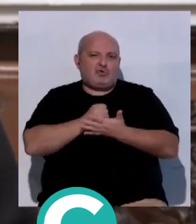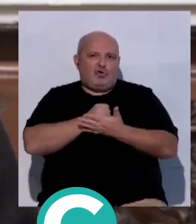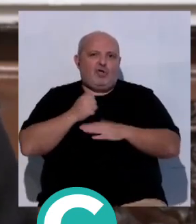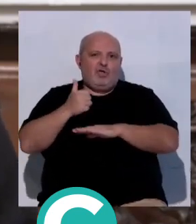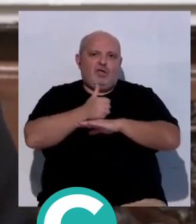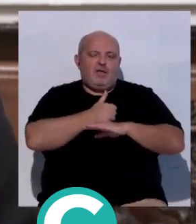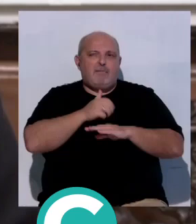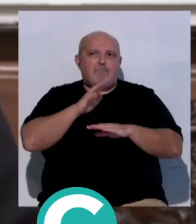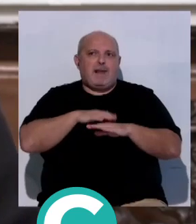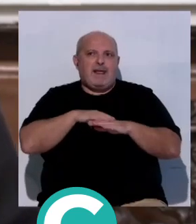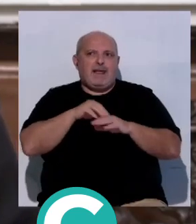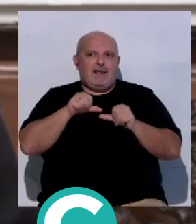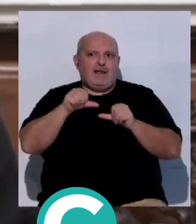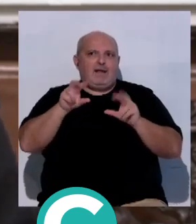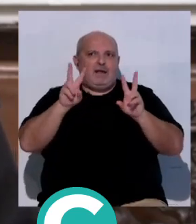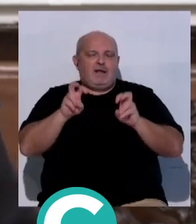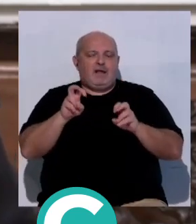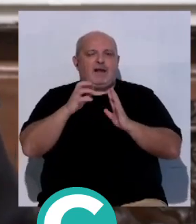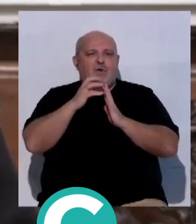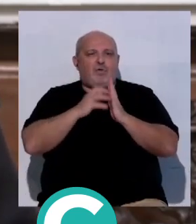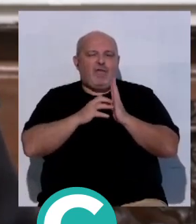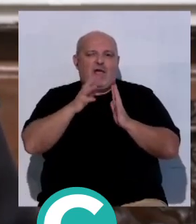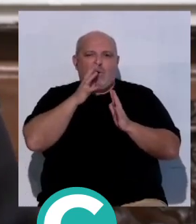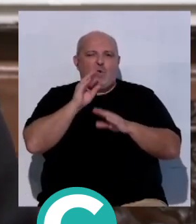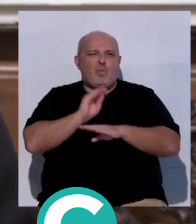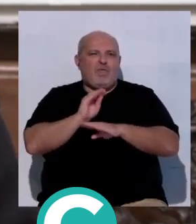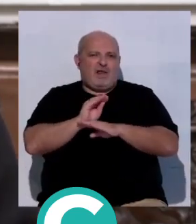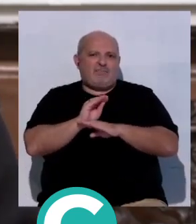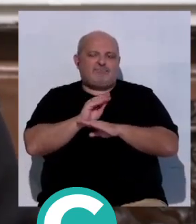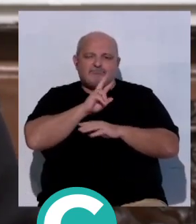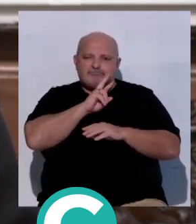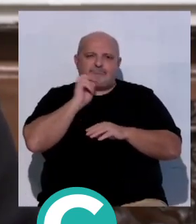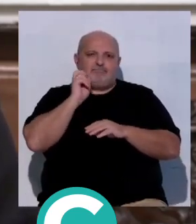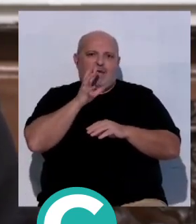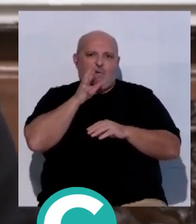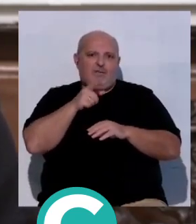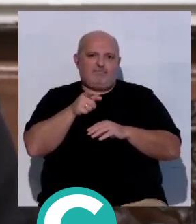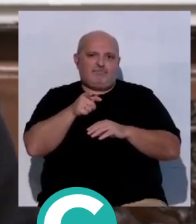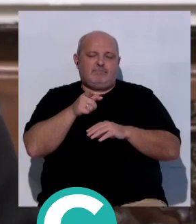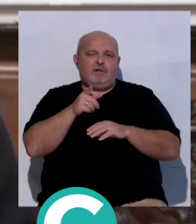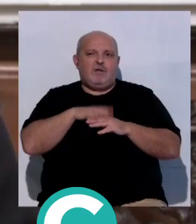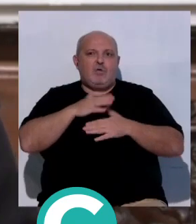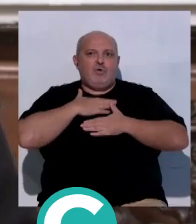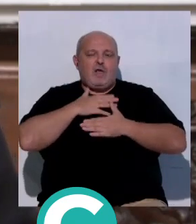gitanas a ese esa reducción del agua a cuidar ese ese agua porque es no nuestro agua lo necesitamos